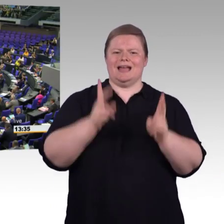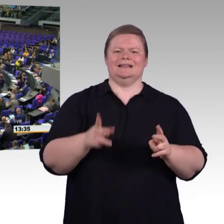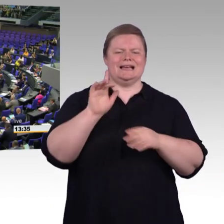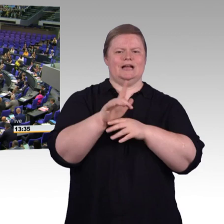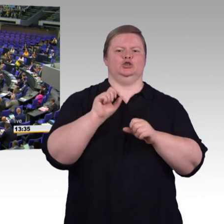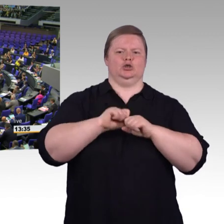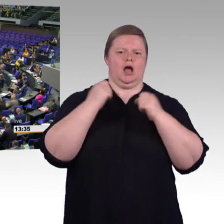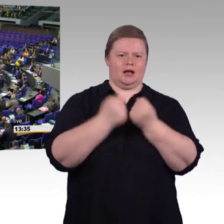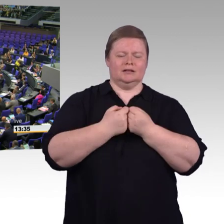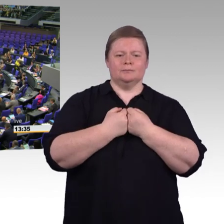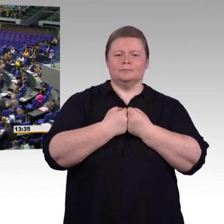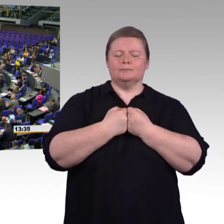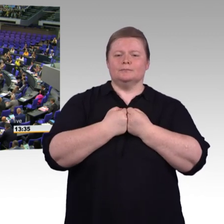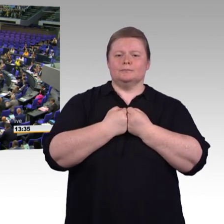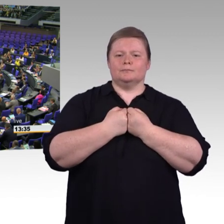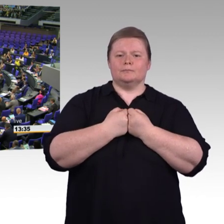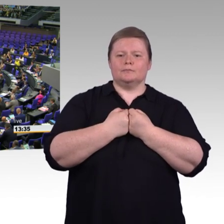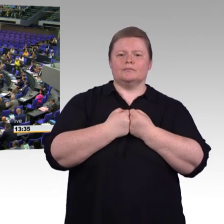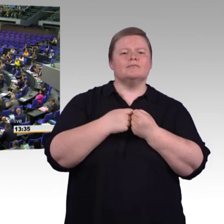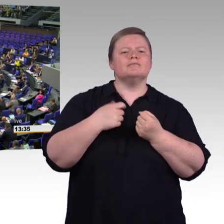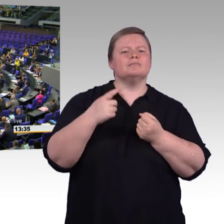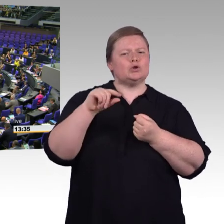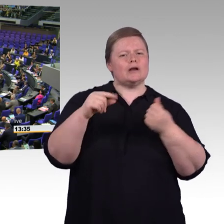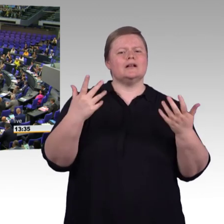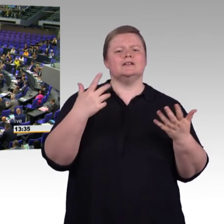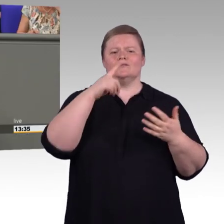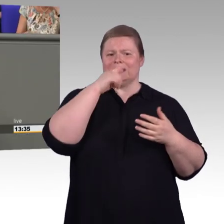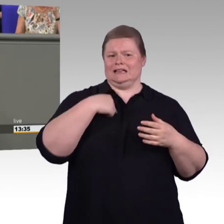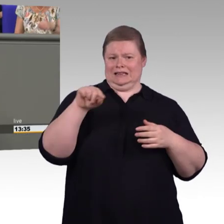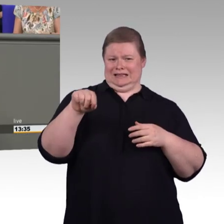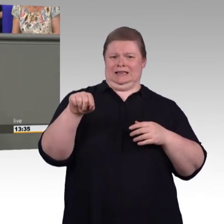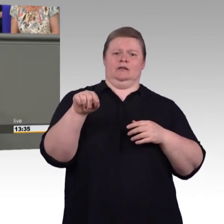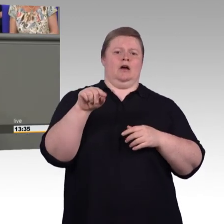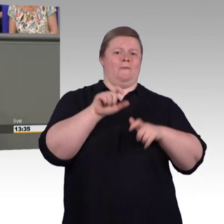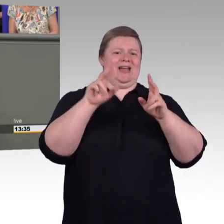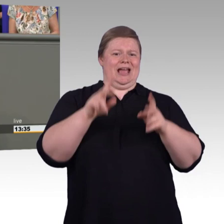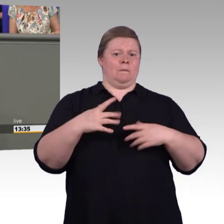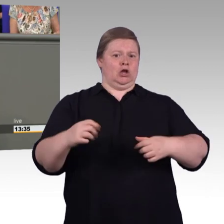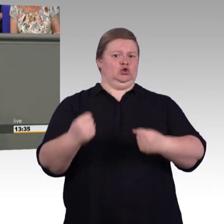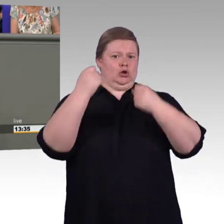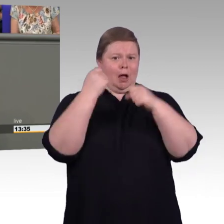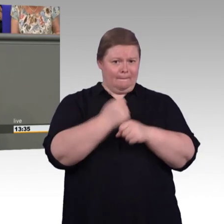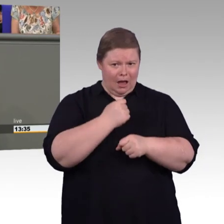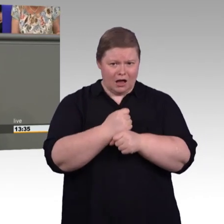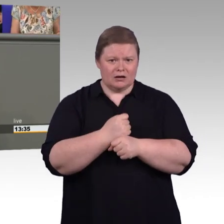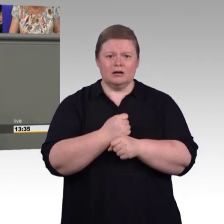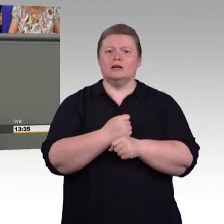(Beifall) Zweites Argument ist, Menschenrechte würden ja auch für Kinder gelten. Ja das stimmt.